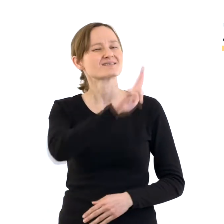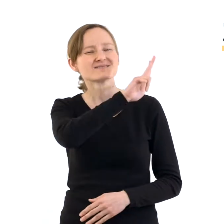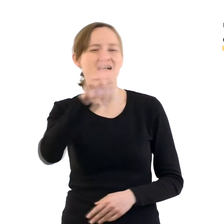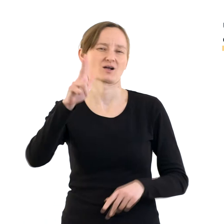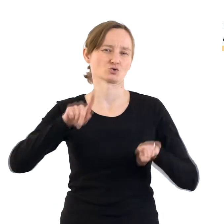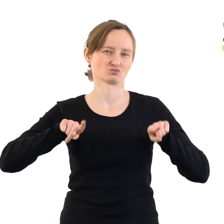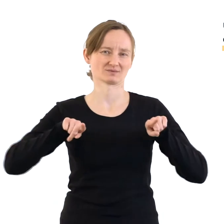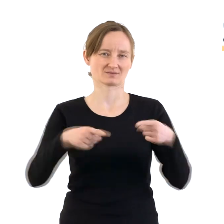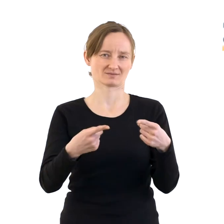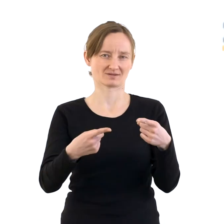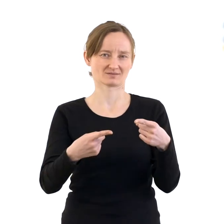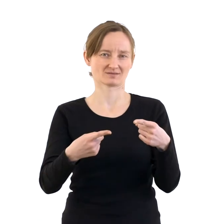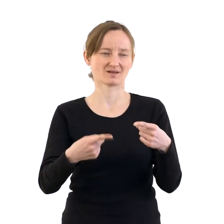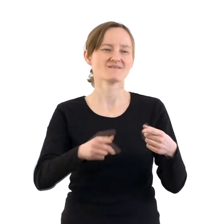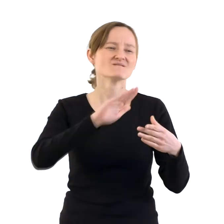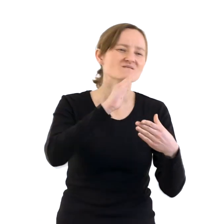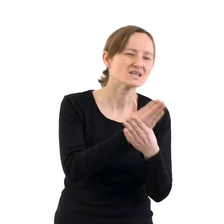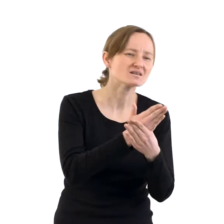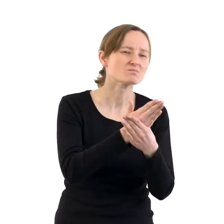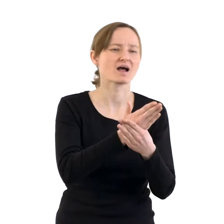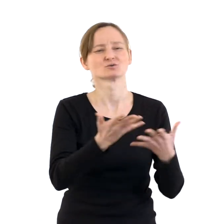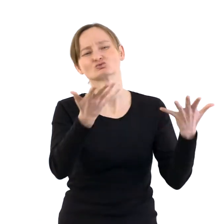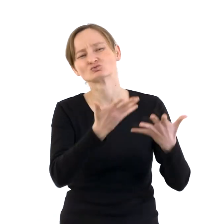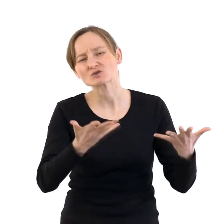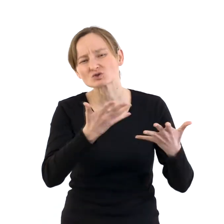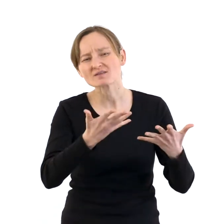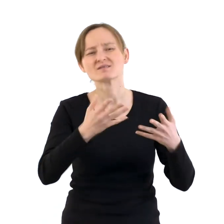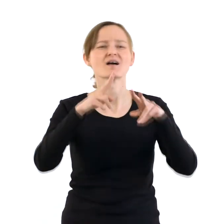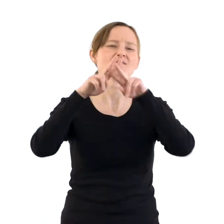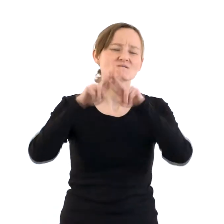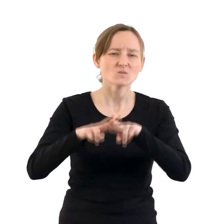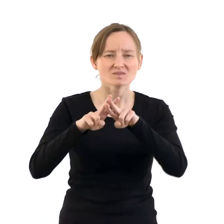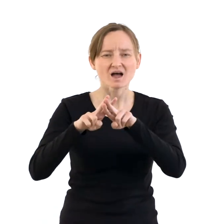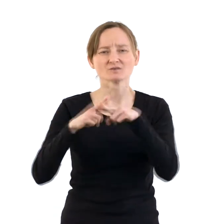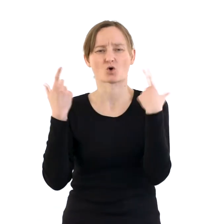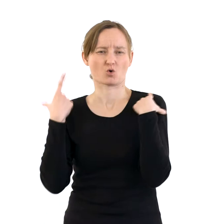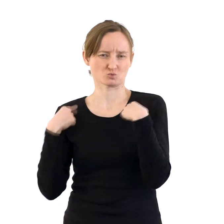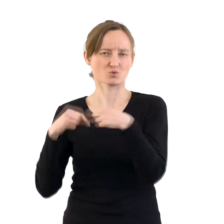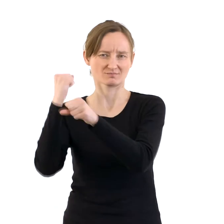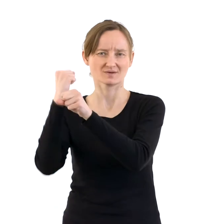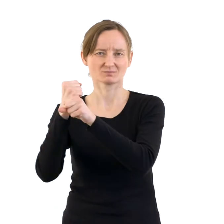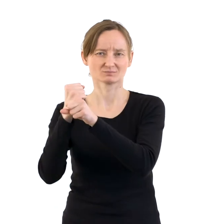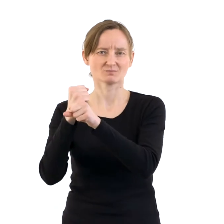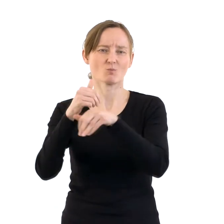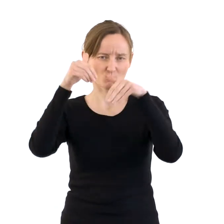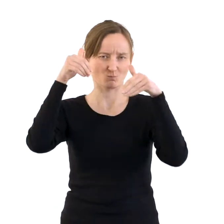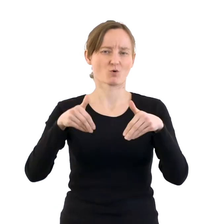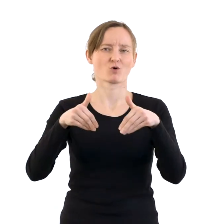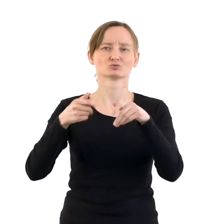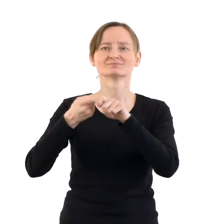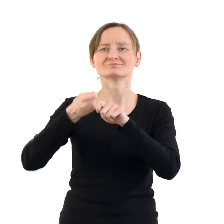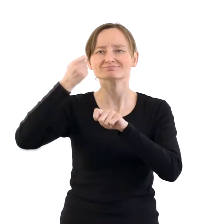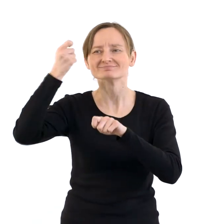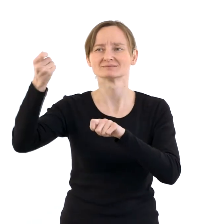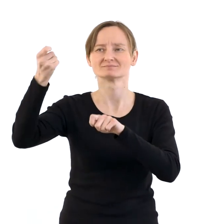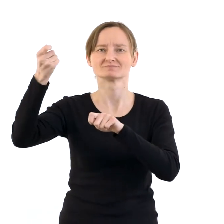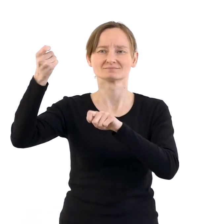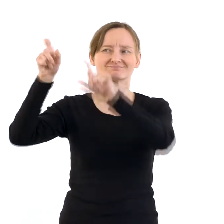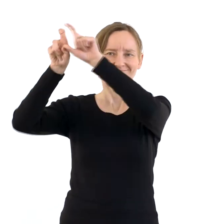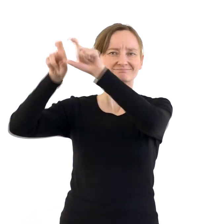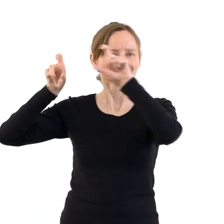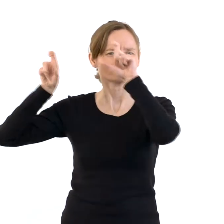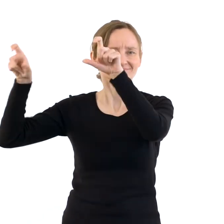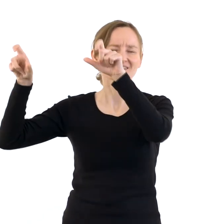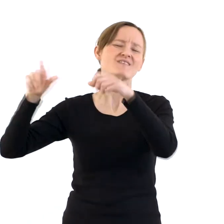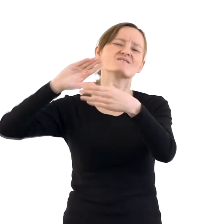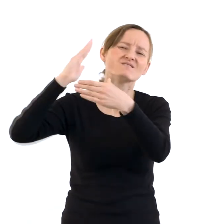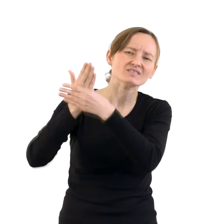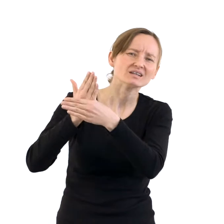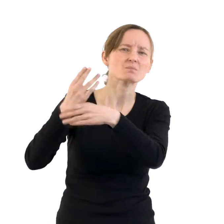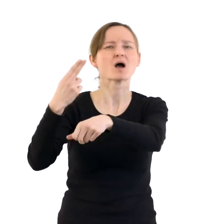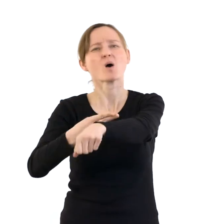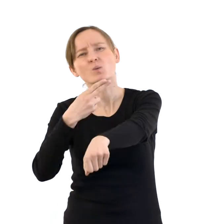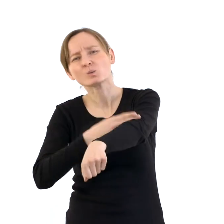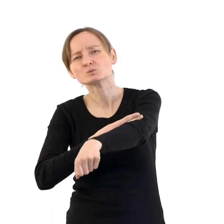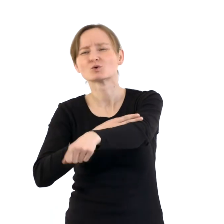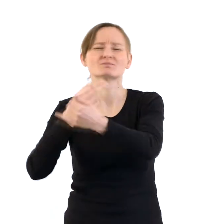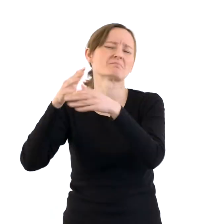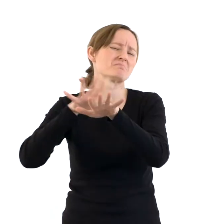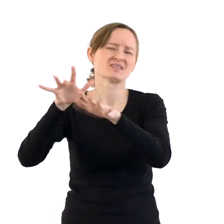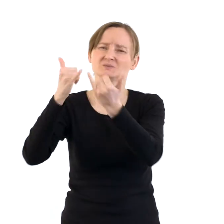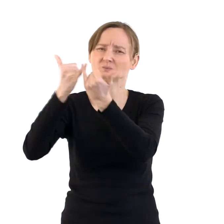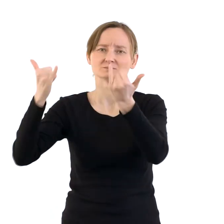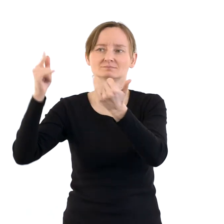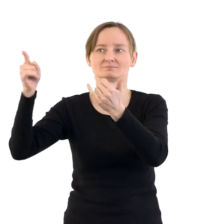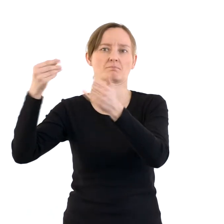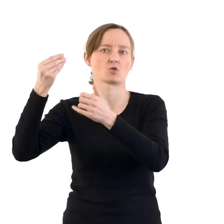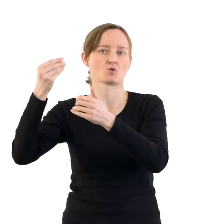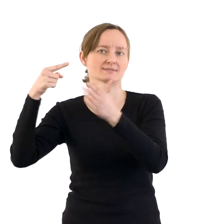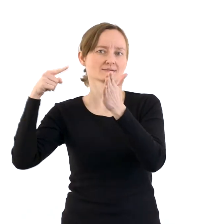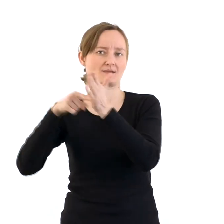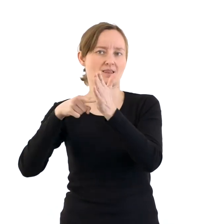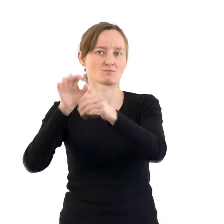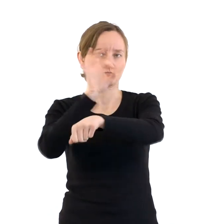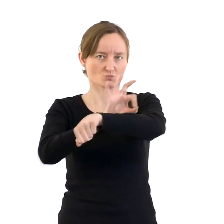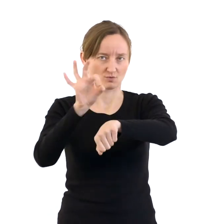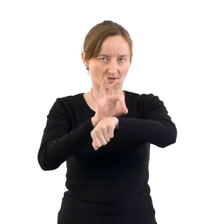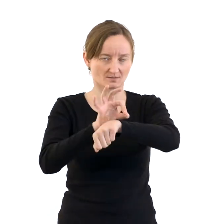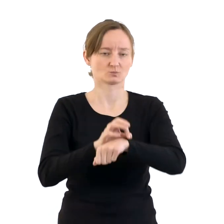Każda organizacja, firma, stowarzyszenie, fundacja, osoba fizyczna może składać wniosek o dotację na projekt